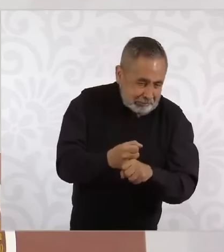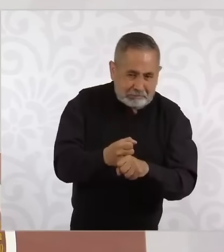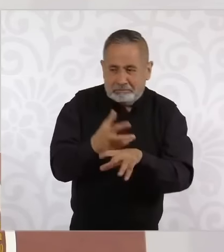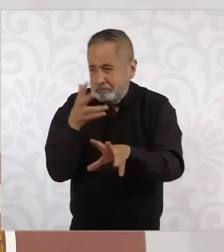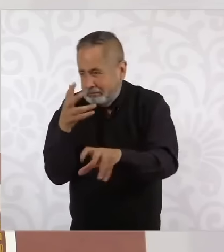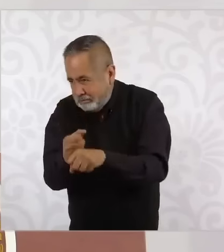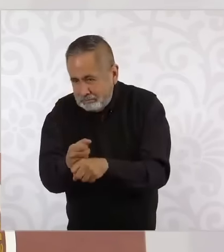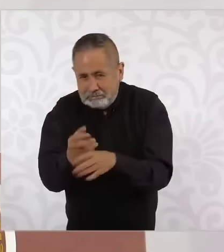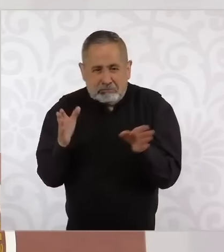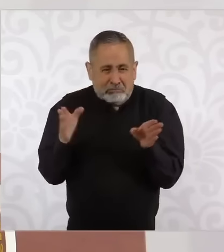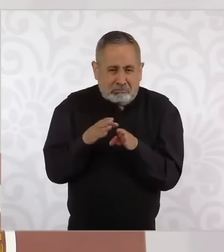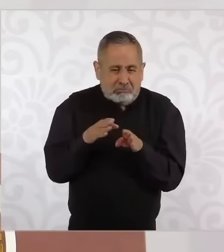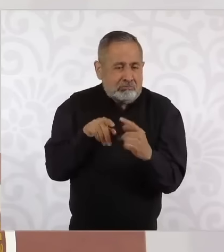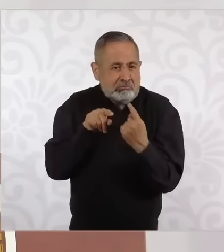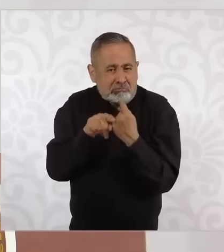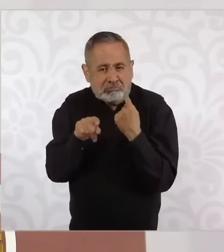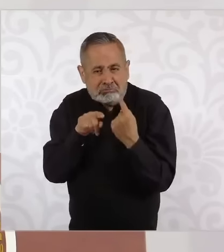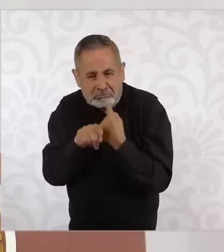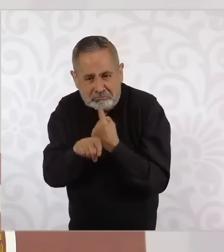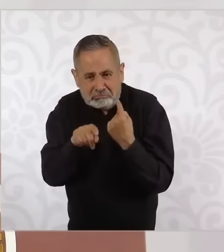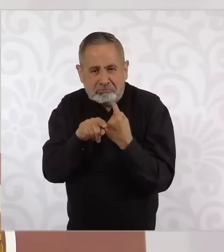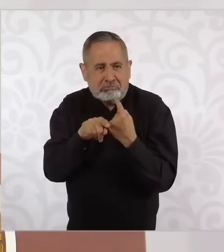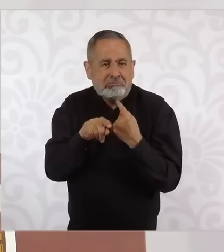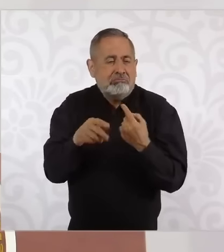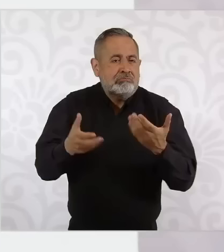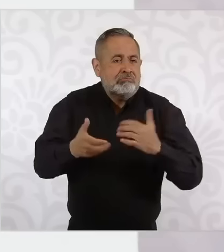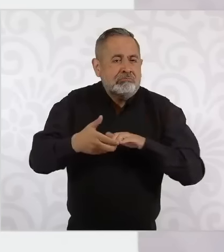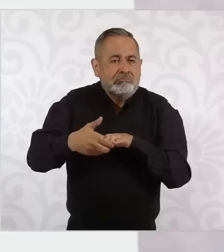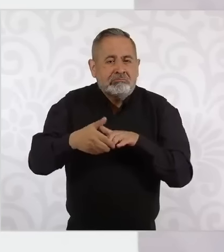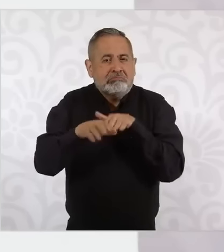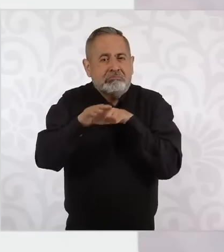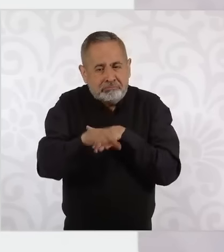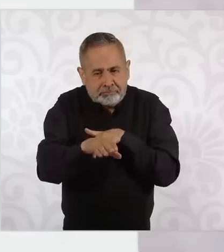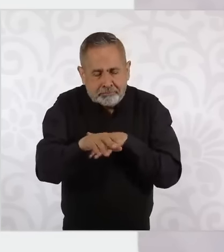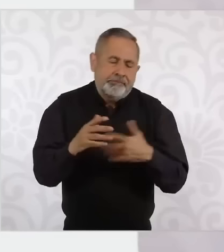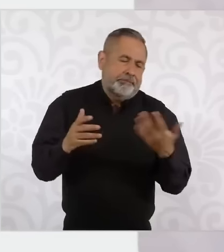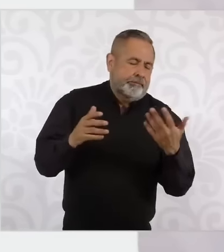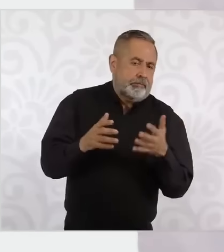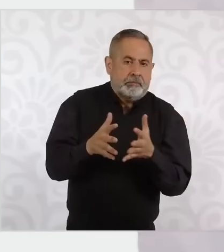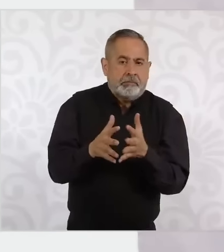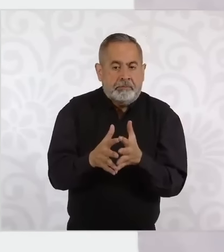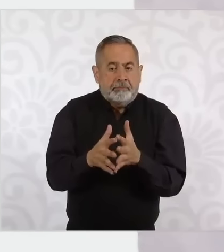ya hubo un problema aquí, porque ya se atoró en tal lugar, pues al ampliarla y hacer algunos